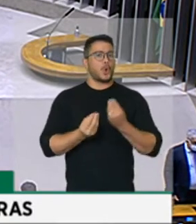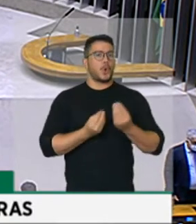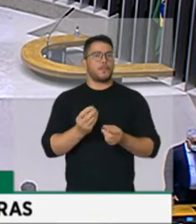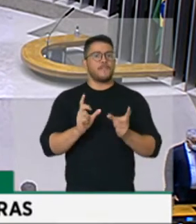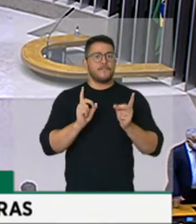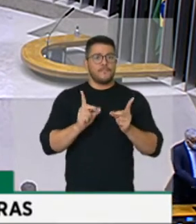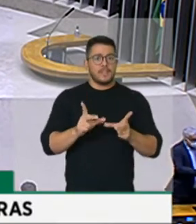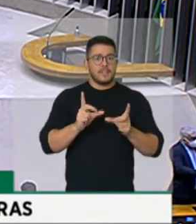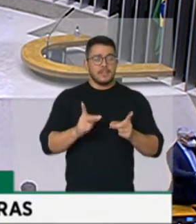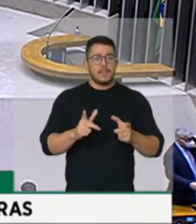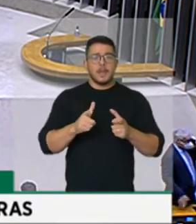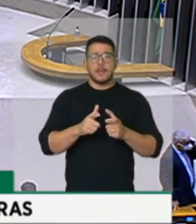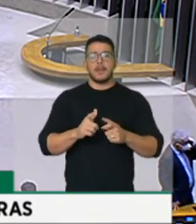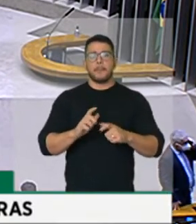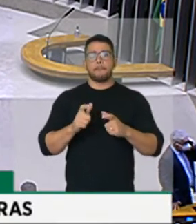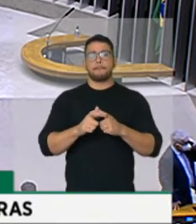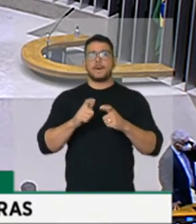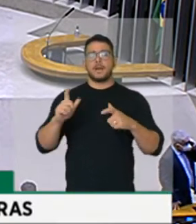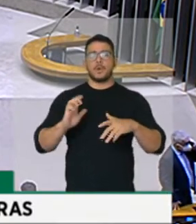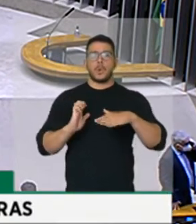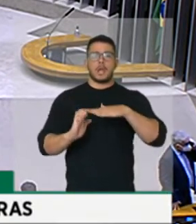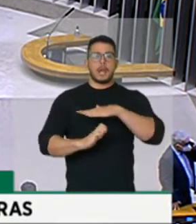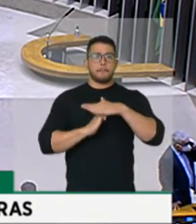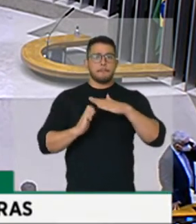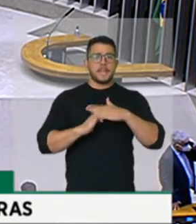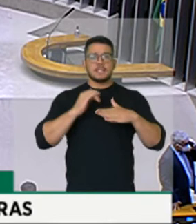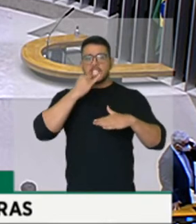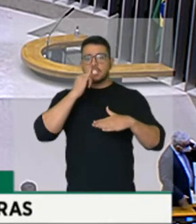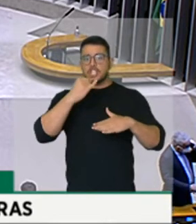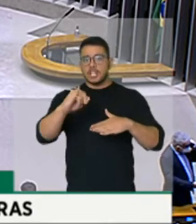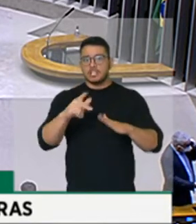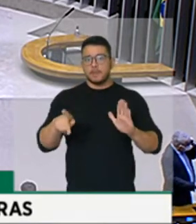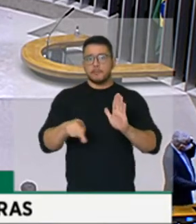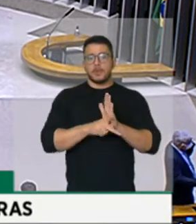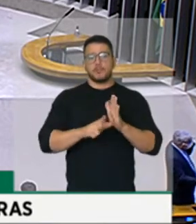QUE ATENTA CONTRA A SEGURANÇA HÍ DRICA, ENERGÉTICA DO